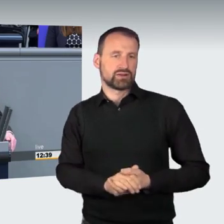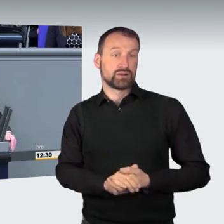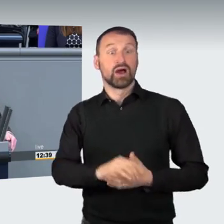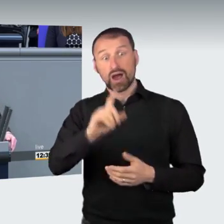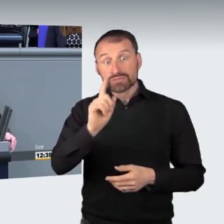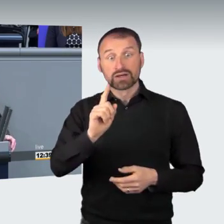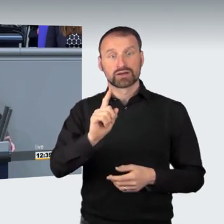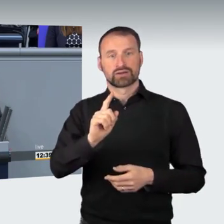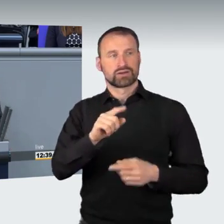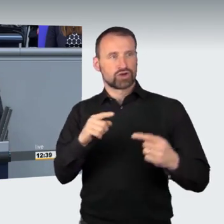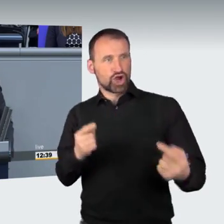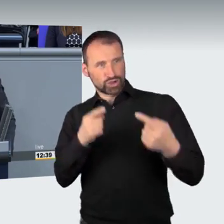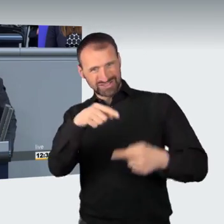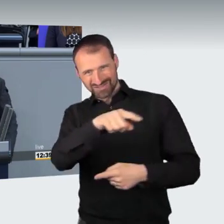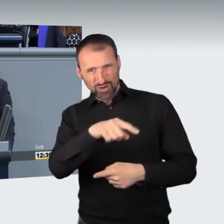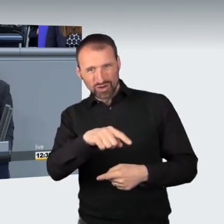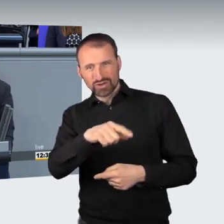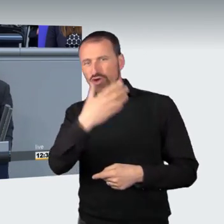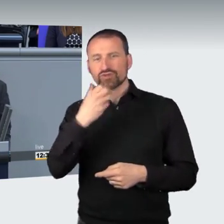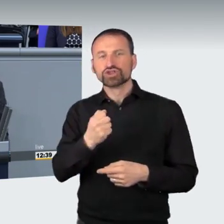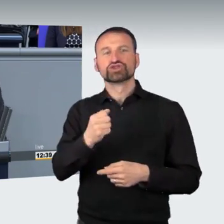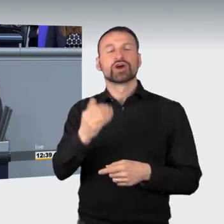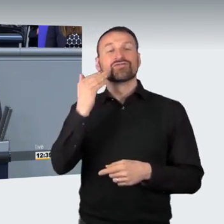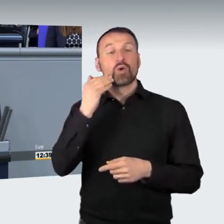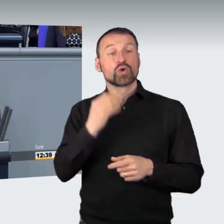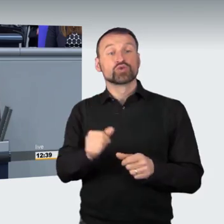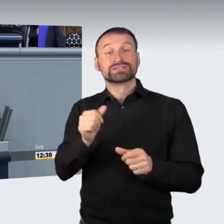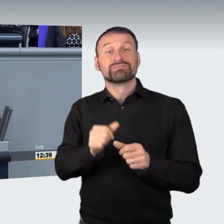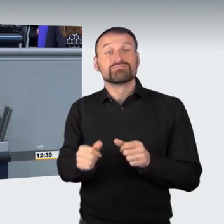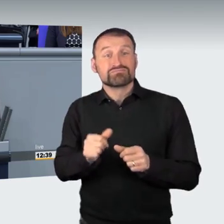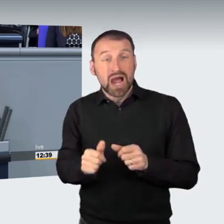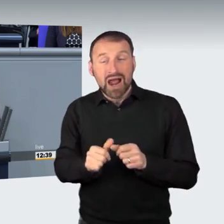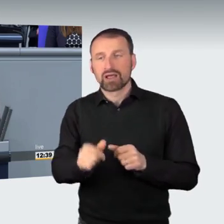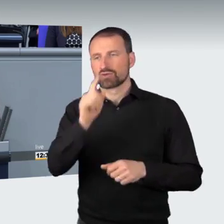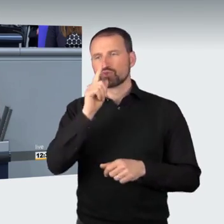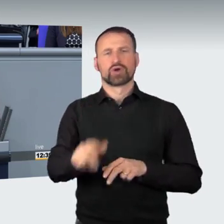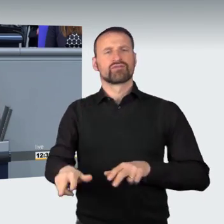Denn wenn die Nachfrage nach Wohnungen steigt,